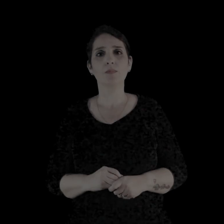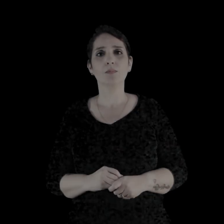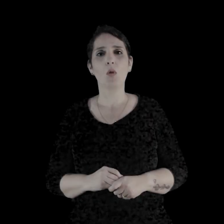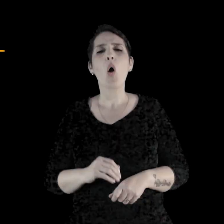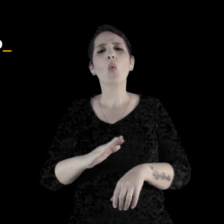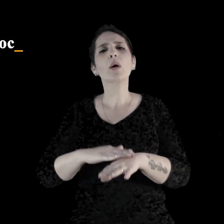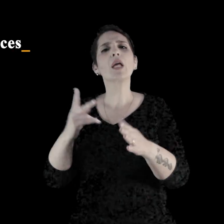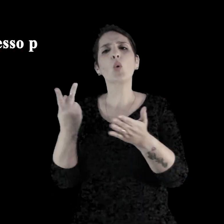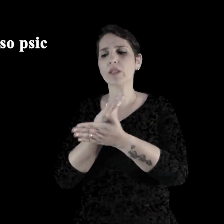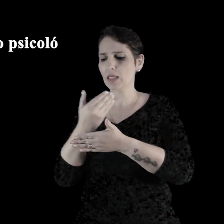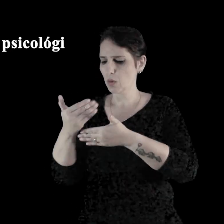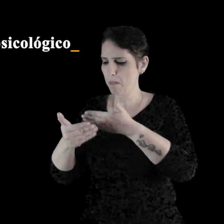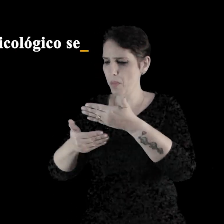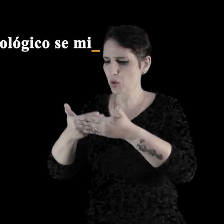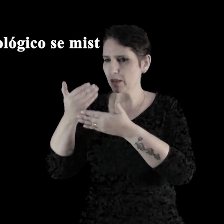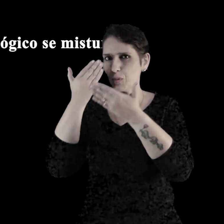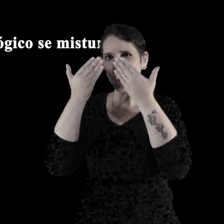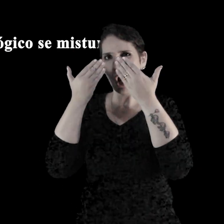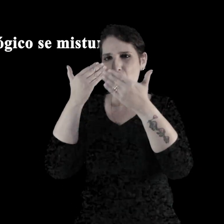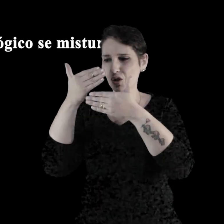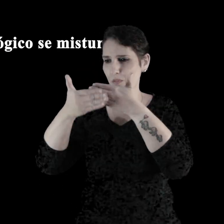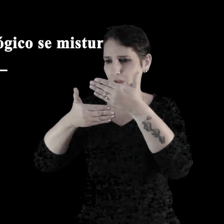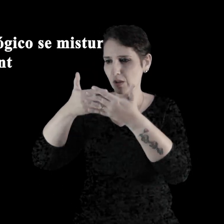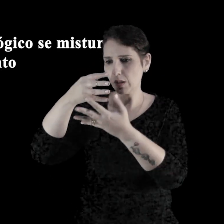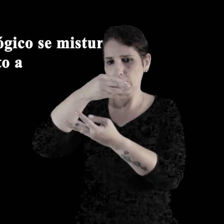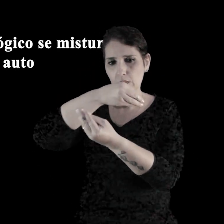Quando esse processo psicológico se mistura com o movimento